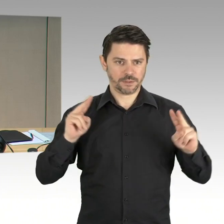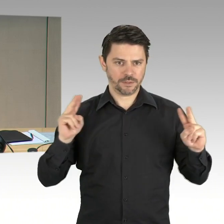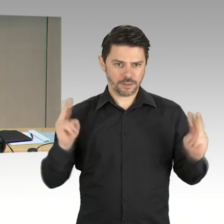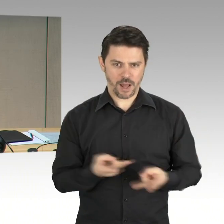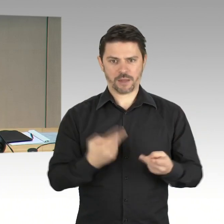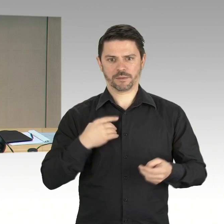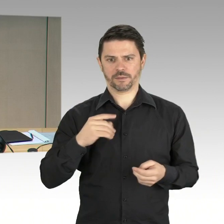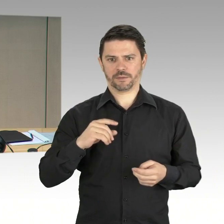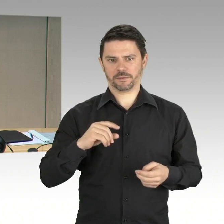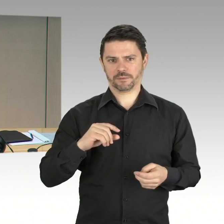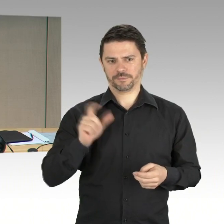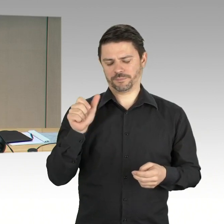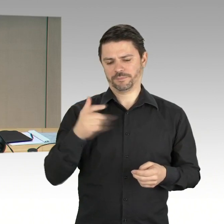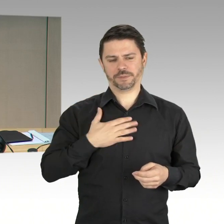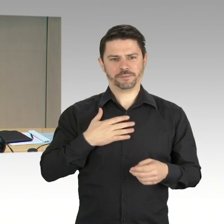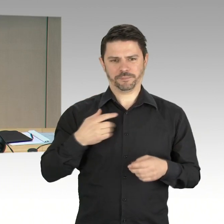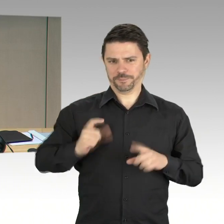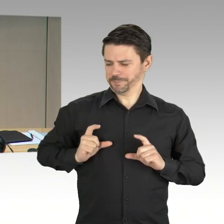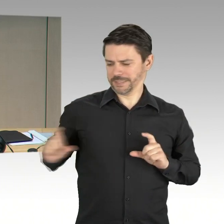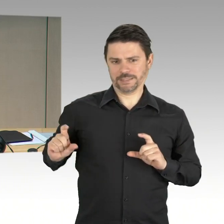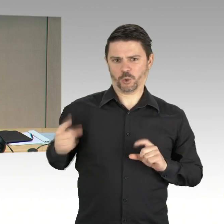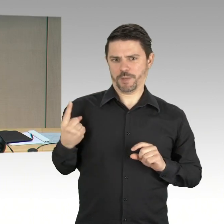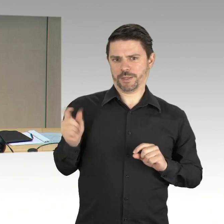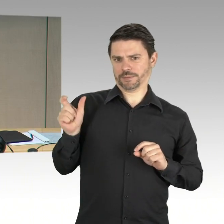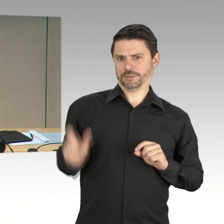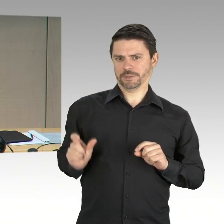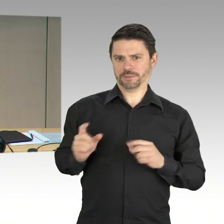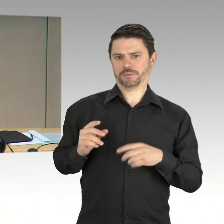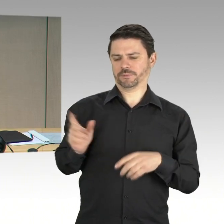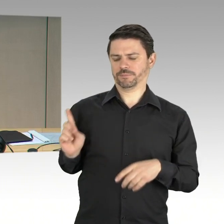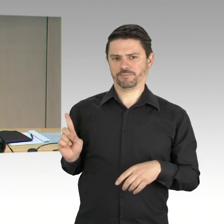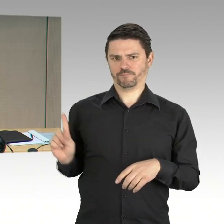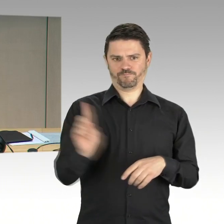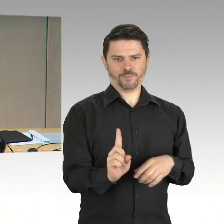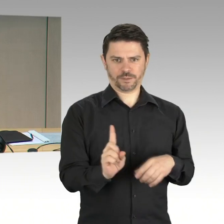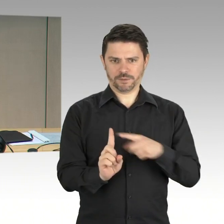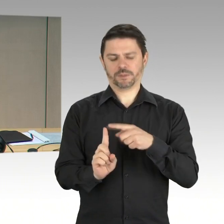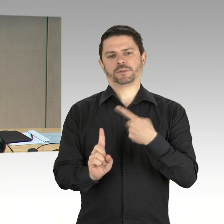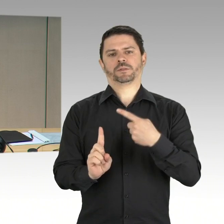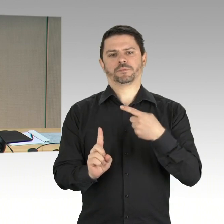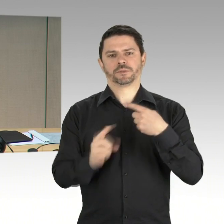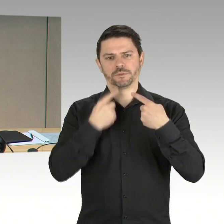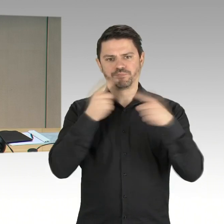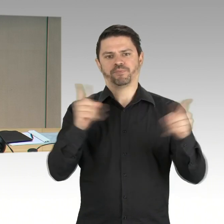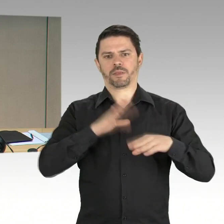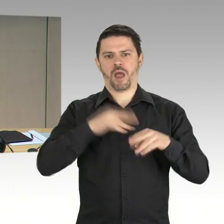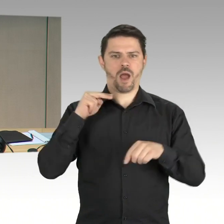dass die Stimmkarten Ihnen durch die Präsidiumsmitglieder dann ausgegeben werden und ich weise darauf hin,